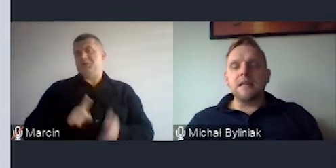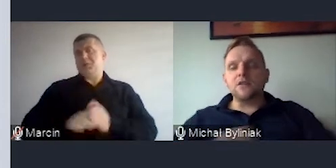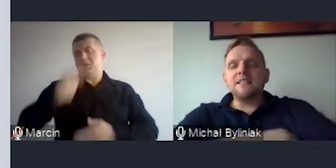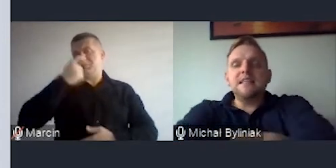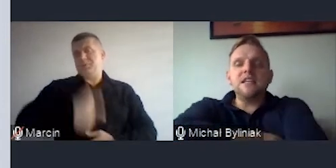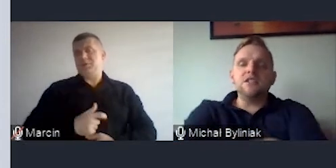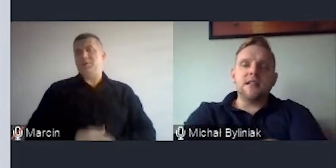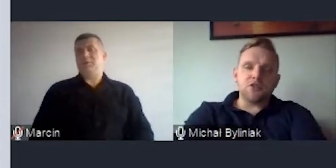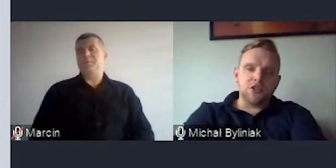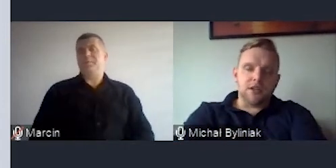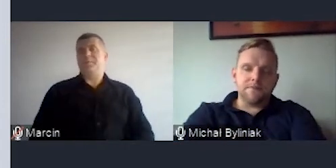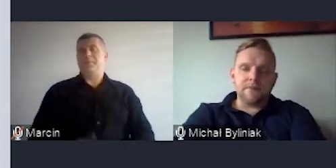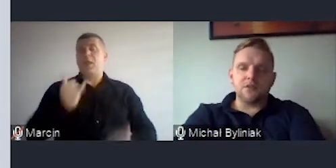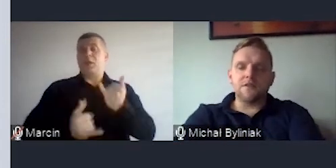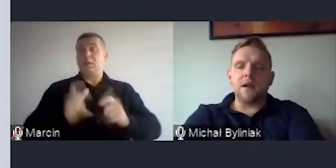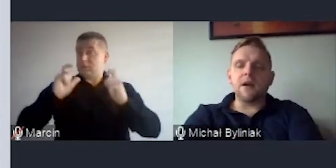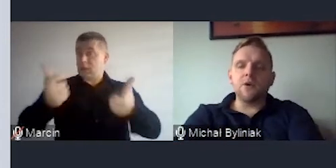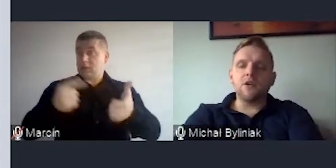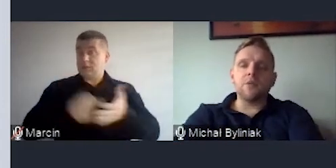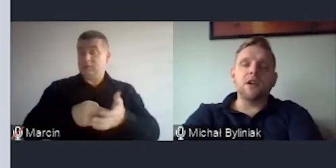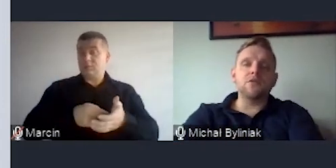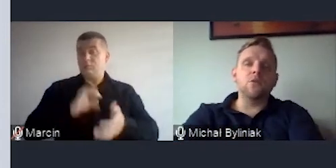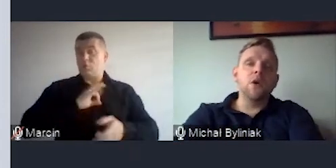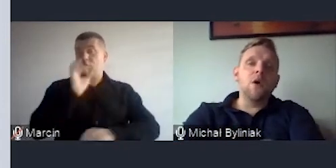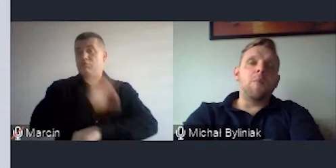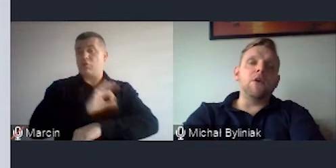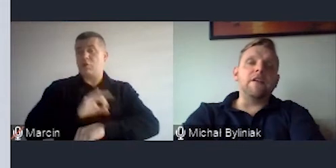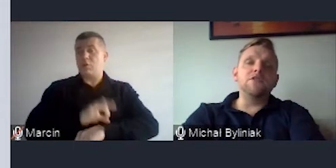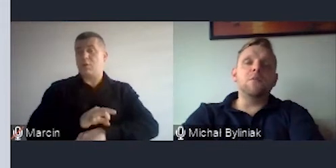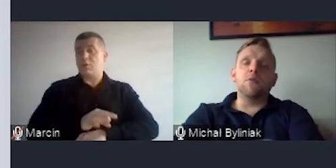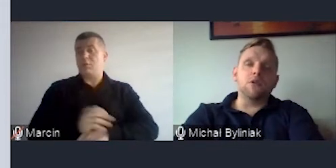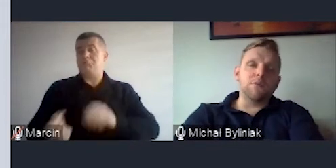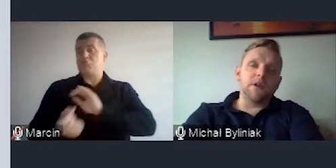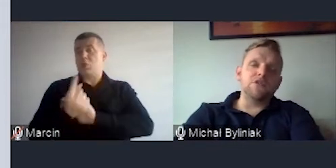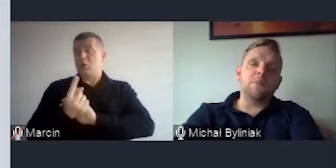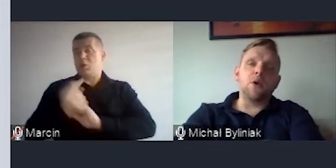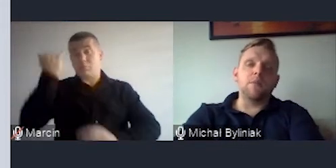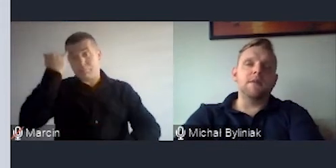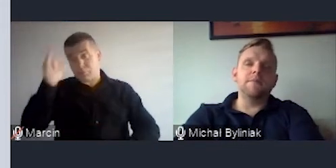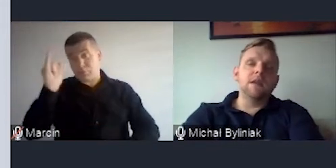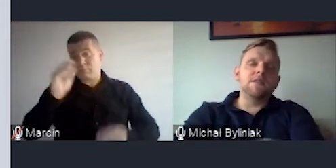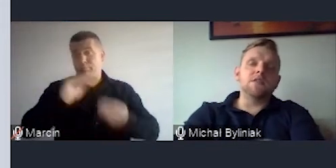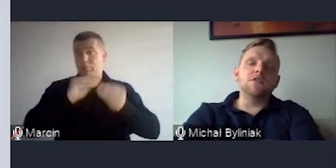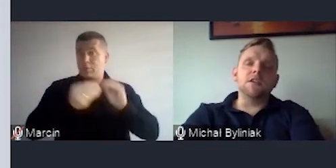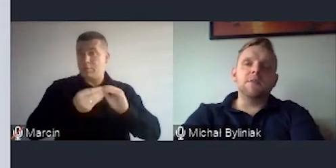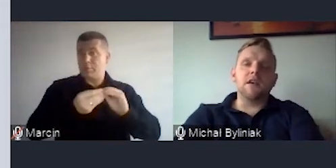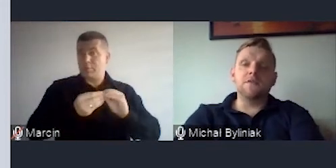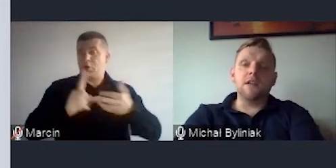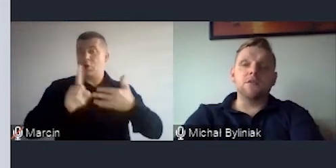Natomiast jeśli zdarzy się, że w ramach mojego projektu pojawi się błąd, pojawi się problem z rozliczeniem jakiegoś wydatku,